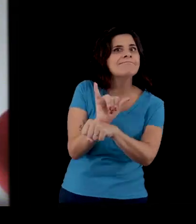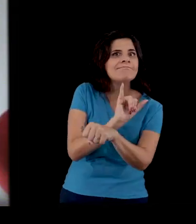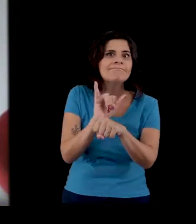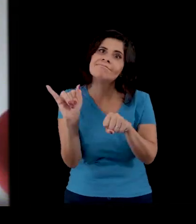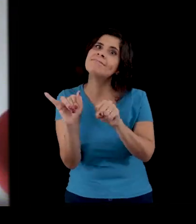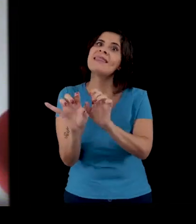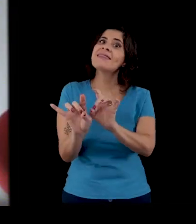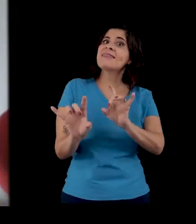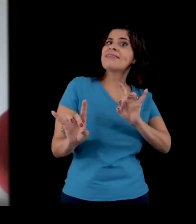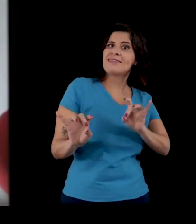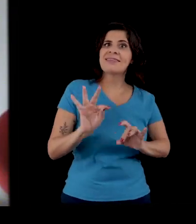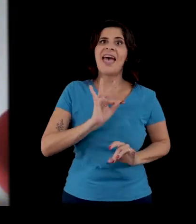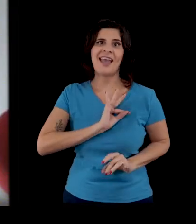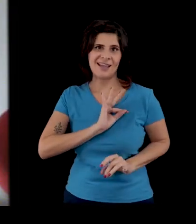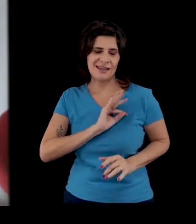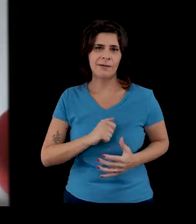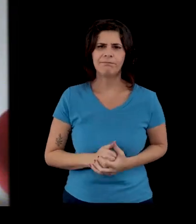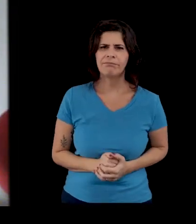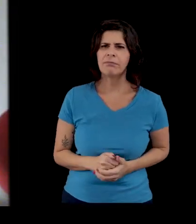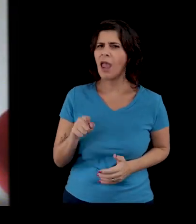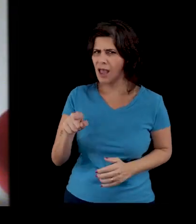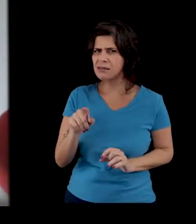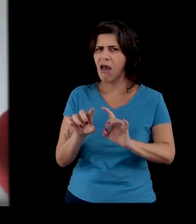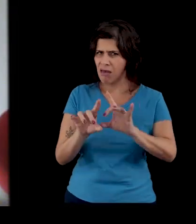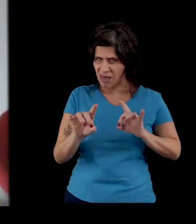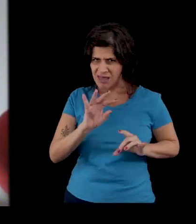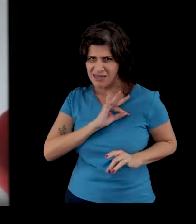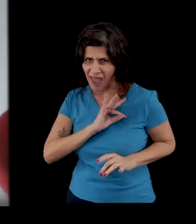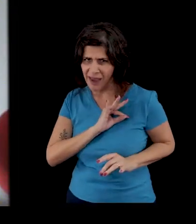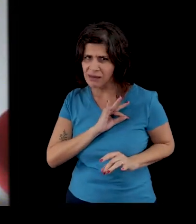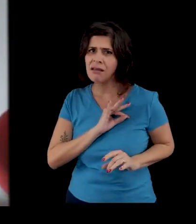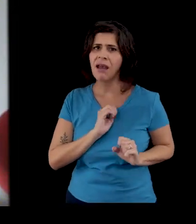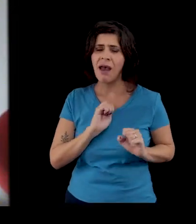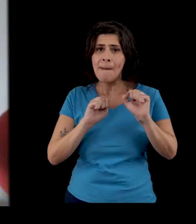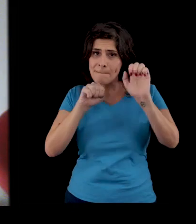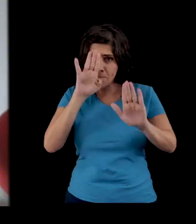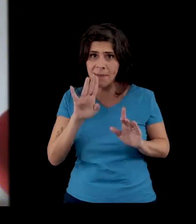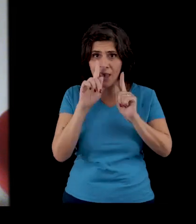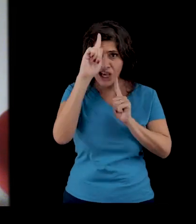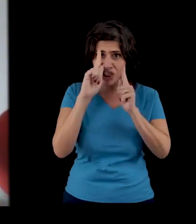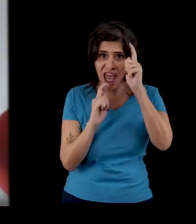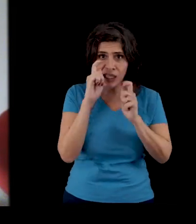Uma técnica muito usada na mímica é o ponto fixo e eu vou ensinar para vocês.